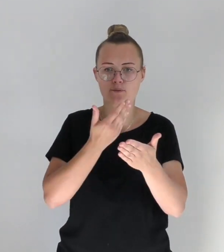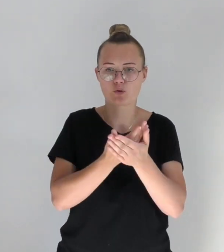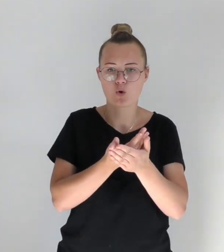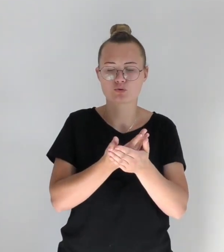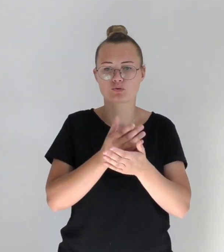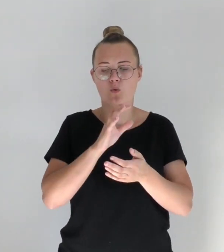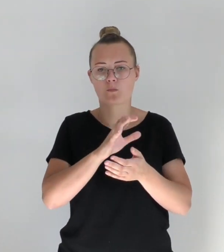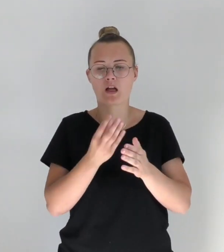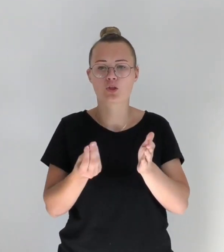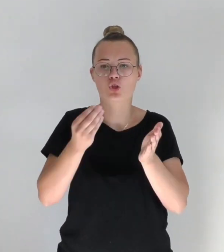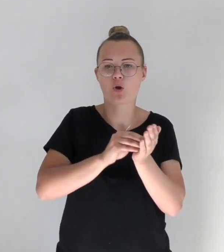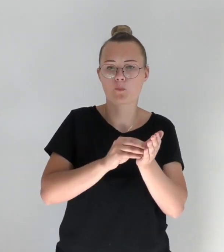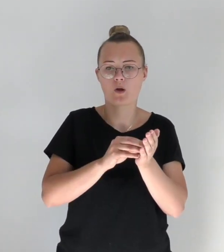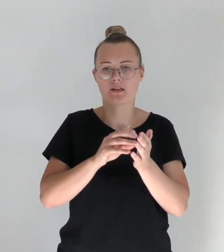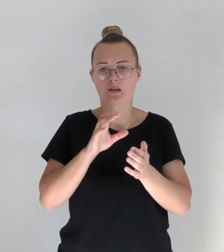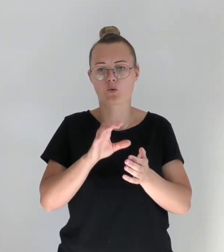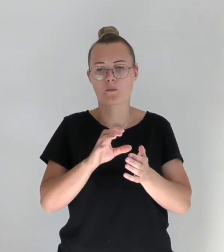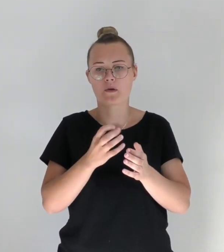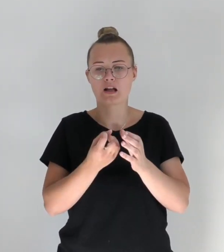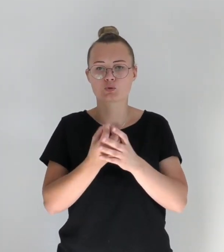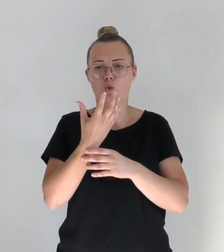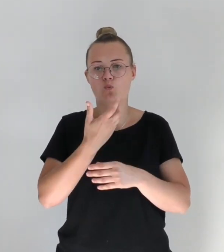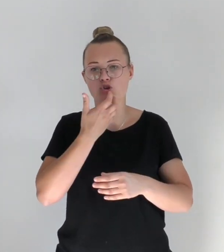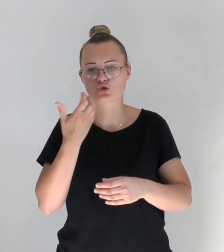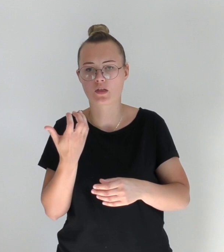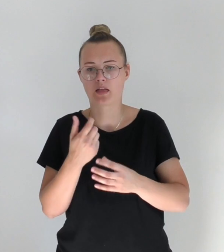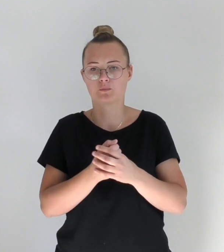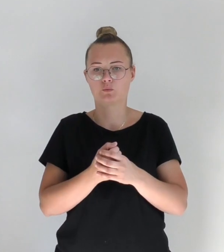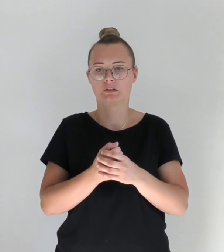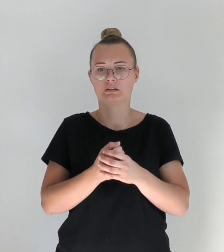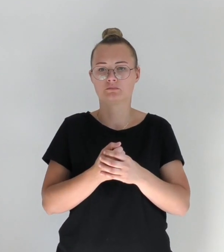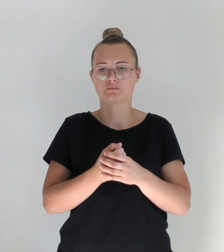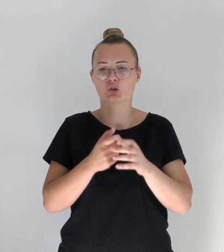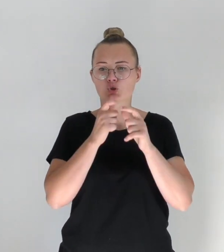wypełnić wniosek o dopłatę do źródeł ciepła,